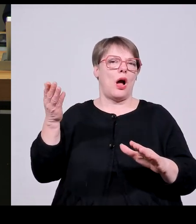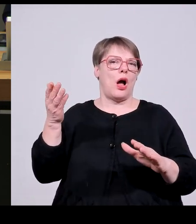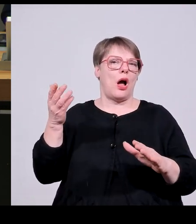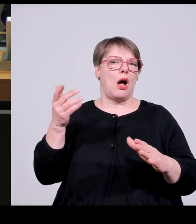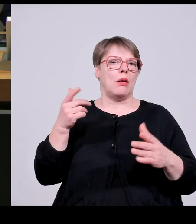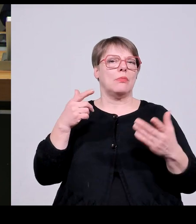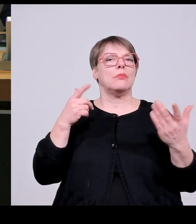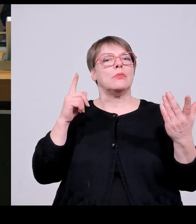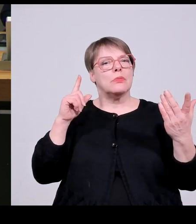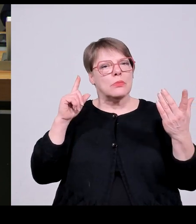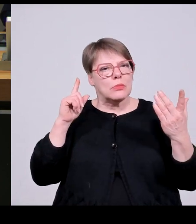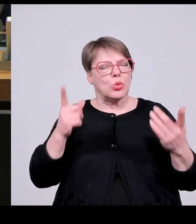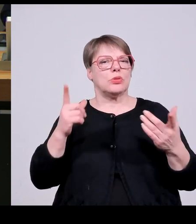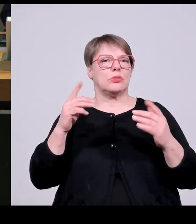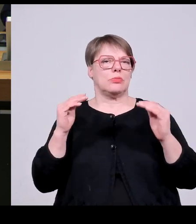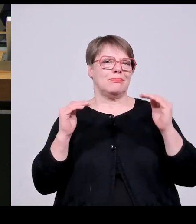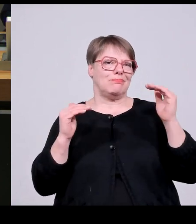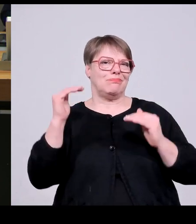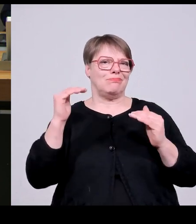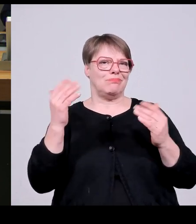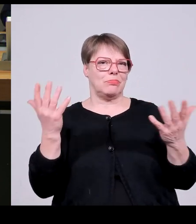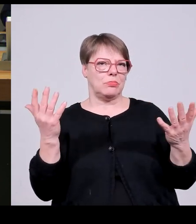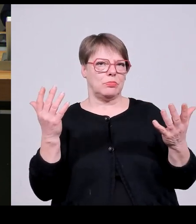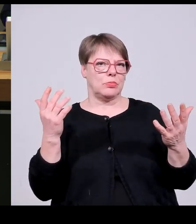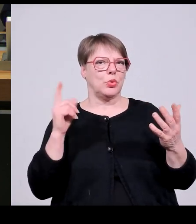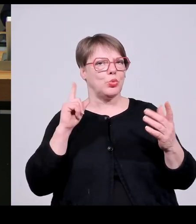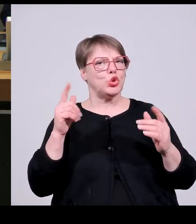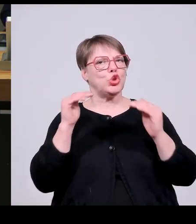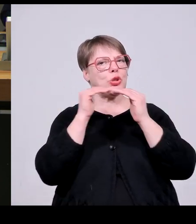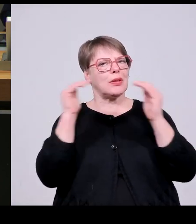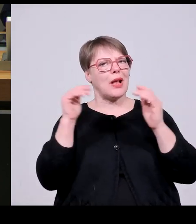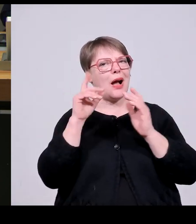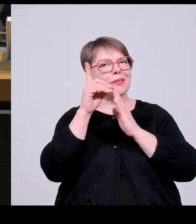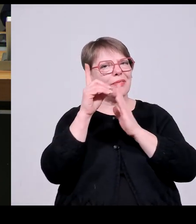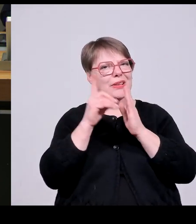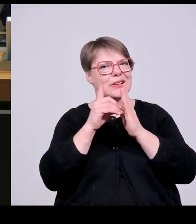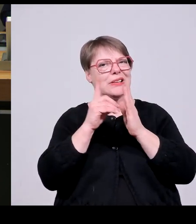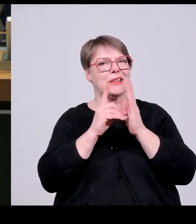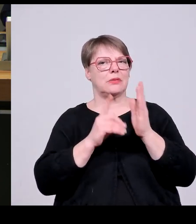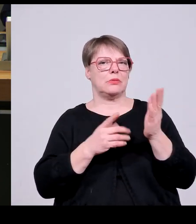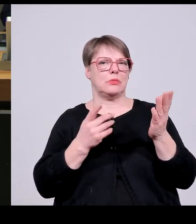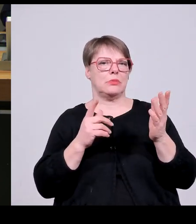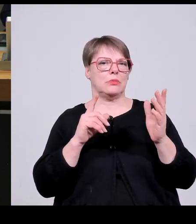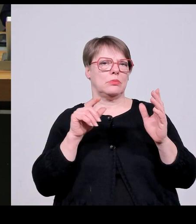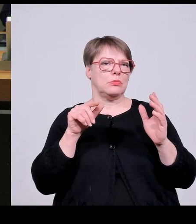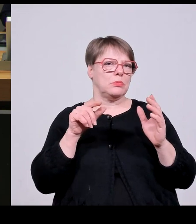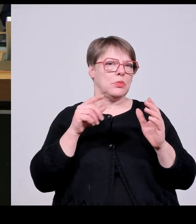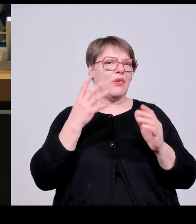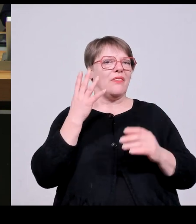Klasse Bücher ausleihen, sind das auch schon angeklungen, sondern sind Orte der Begegnung, dees Austausches,